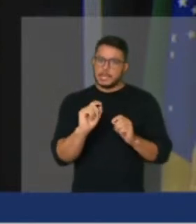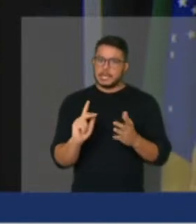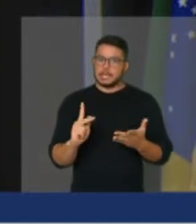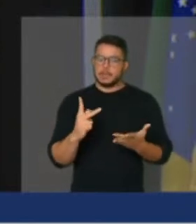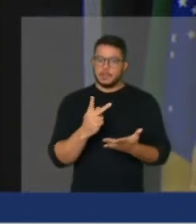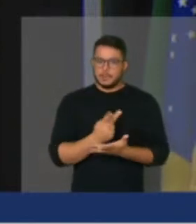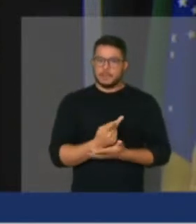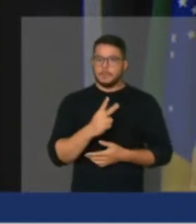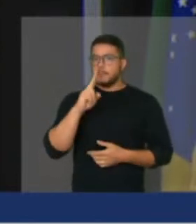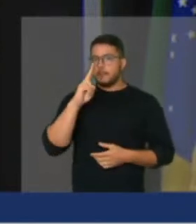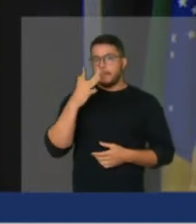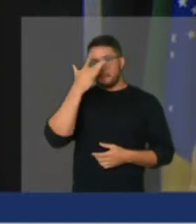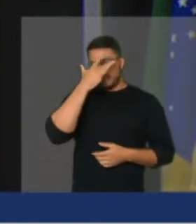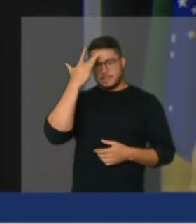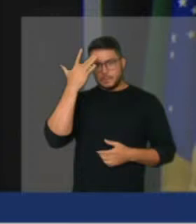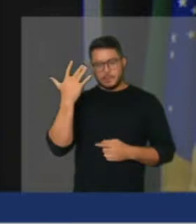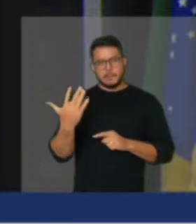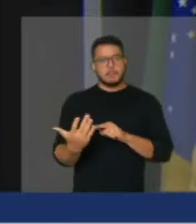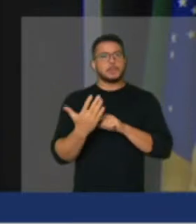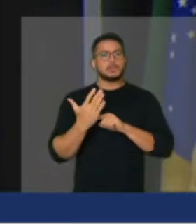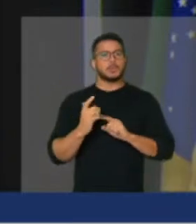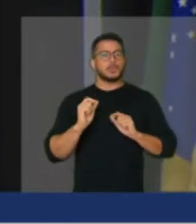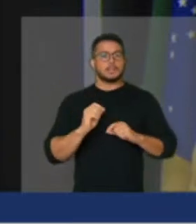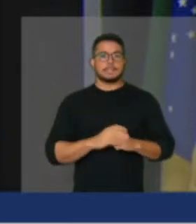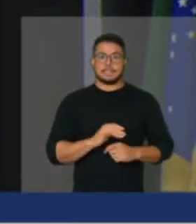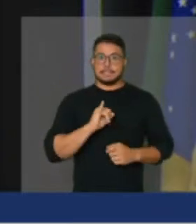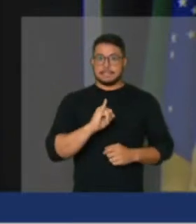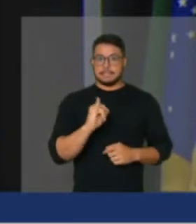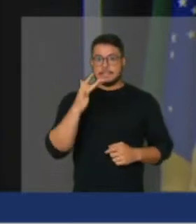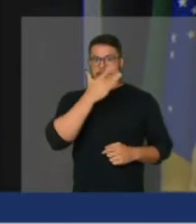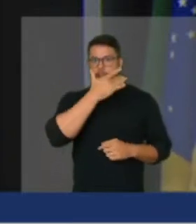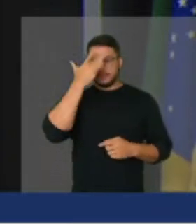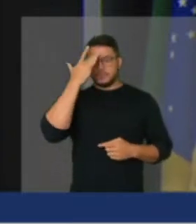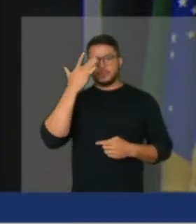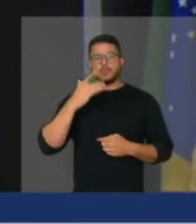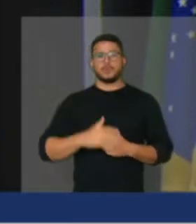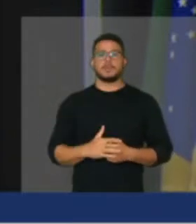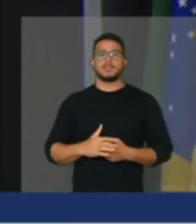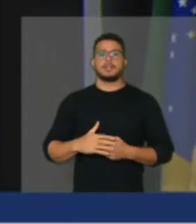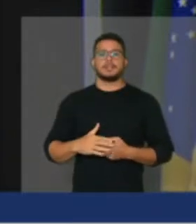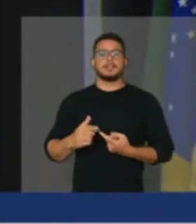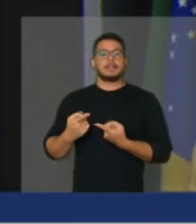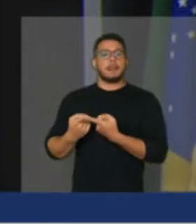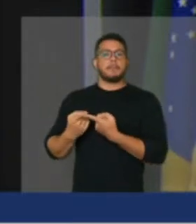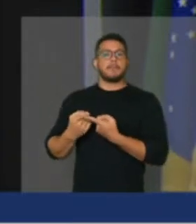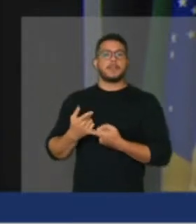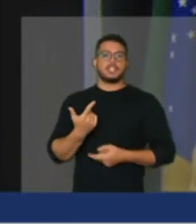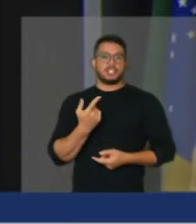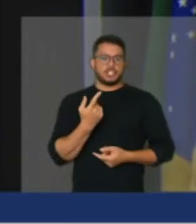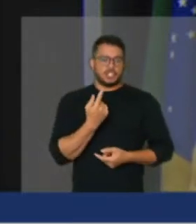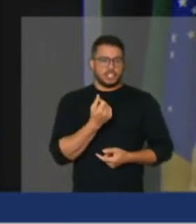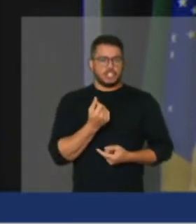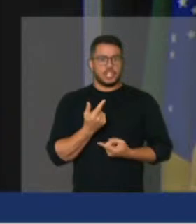FUFT ÁVEL, SE ALGUÉM EMPRESTA DINHEIRO PARA O GOVERNO, O GOVERNO DÁ CALOTE ESSE SUJEITO ENTRA NA JUSTIÇA , DEPOIS DE ANOS CONSEGUE UM